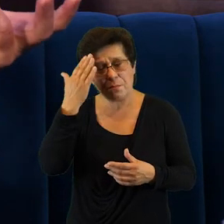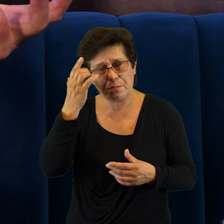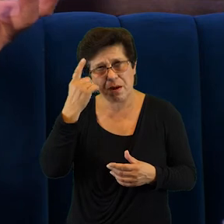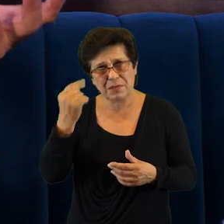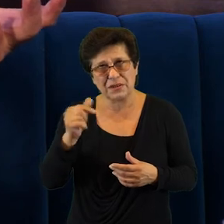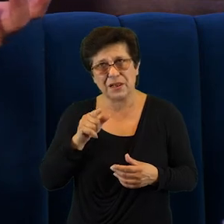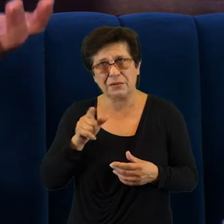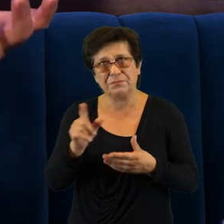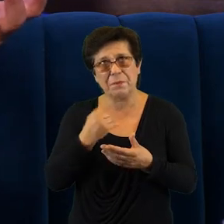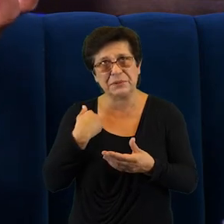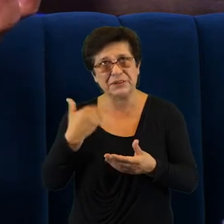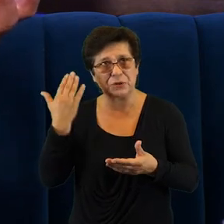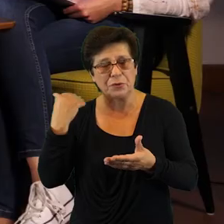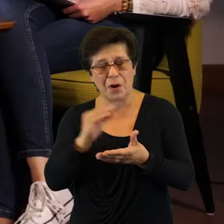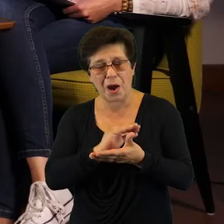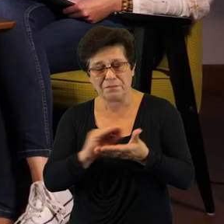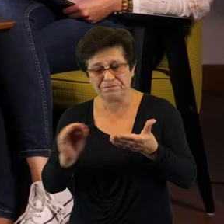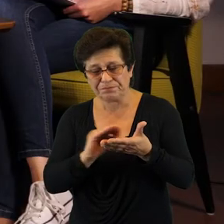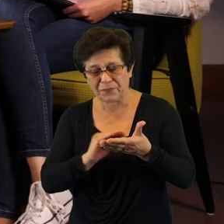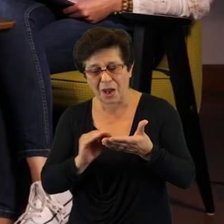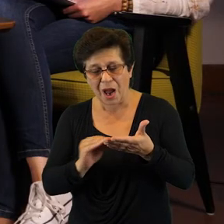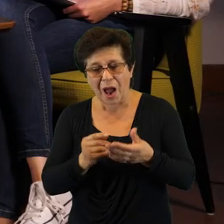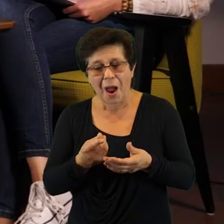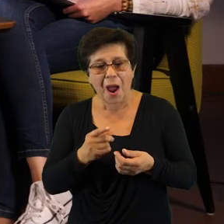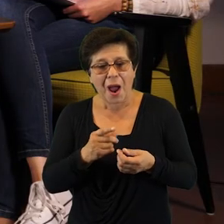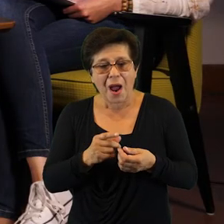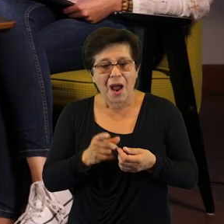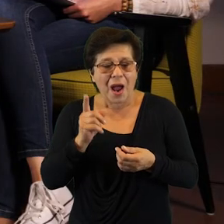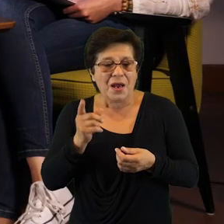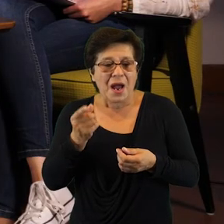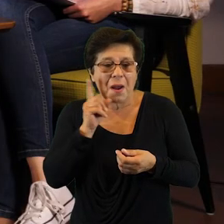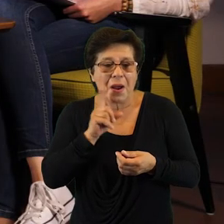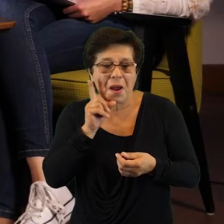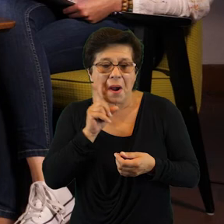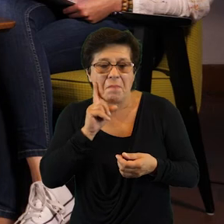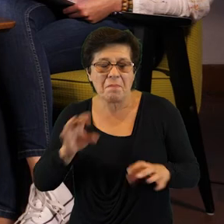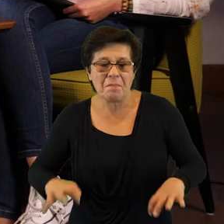jego recenzja przekładu "Pana Tadeusza" na hebrajski, właśnie w wiadomościach literackich.